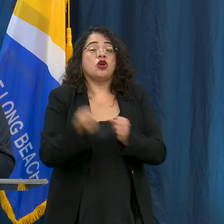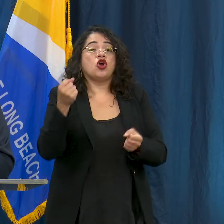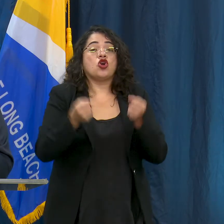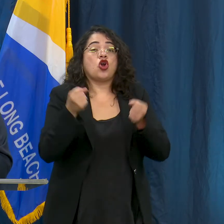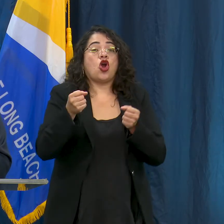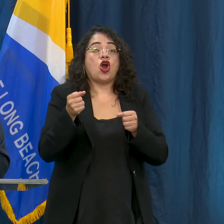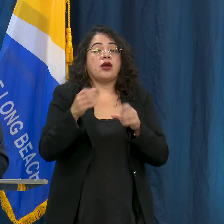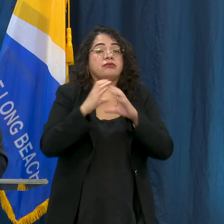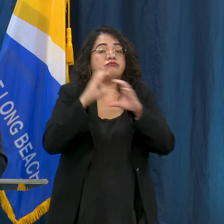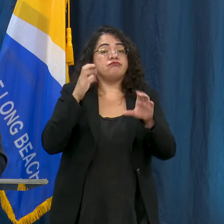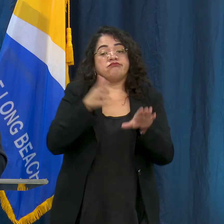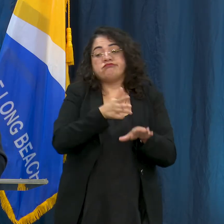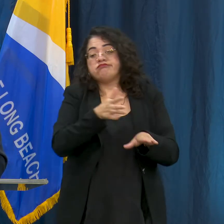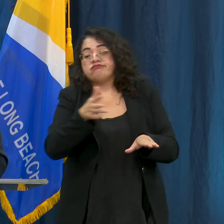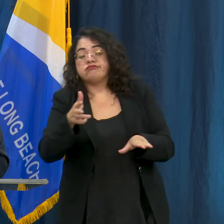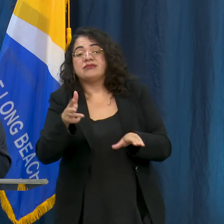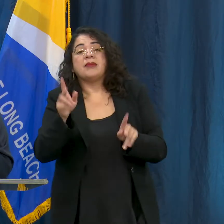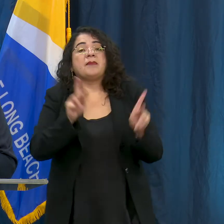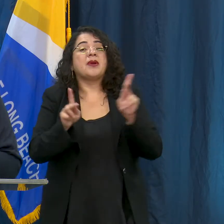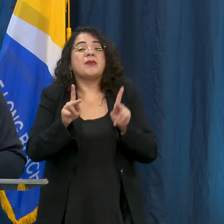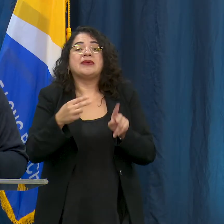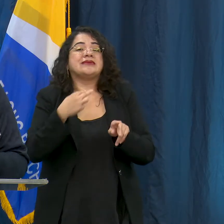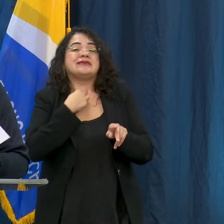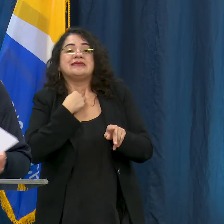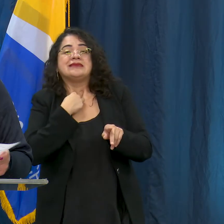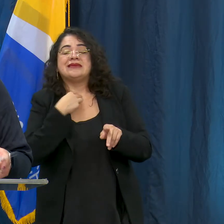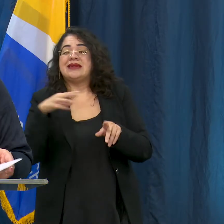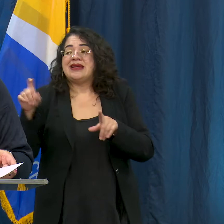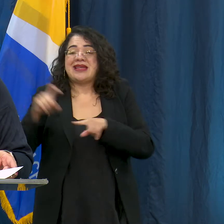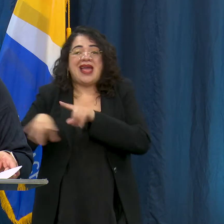disponible para que ellos que no pueden abandonar su residencia spore cualquier